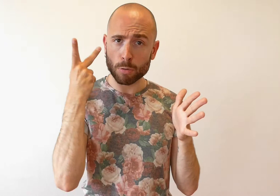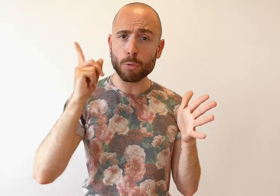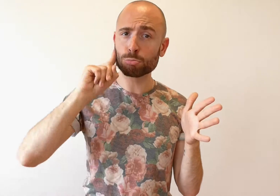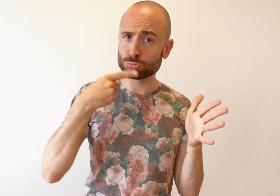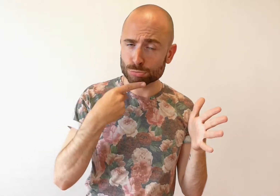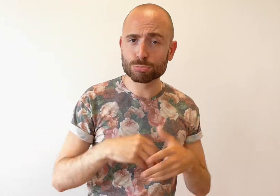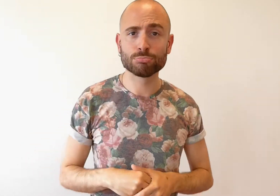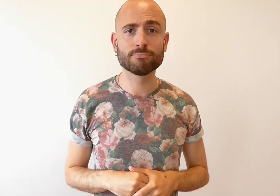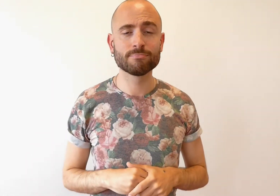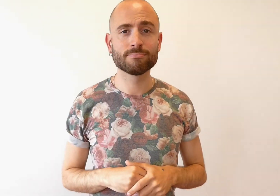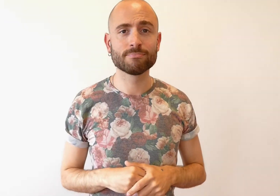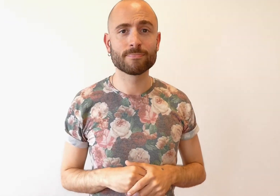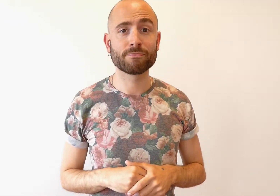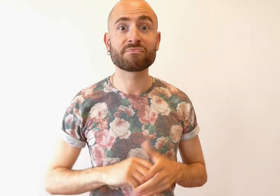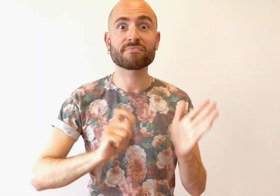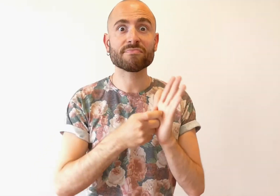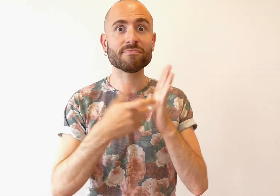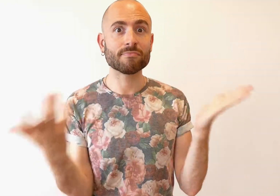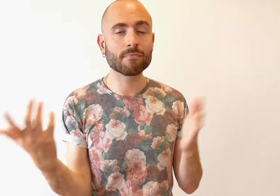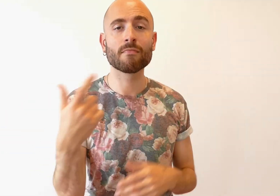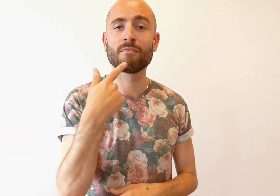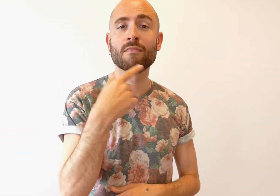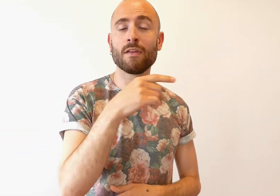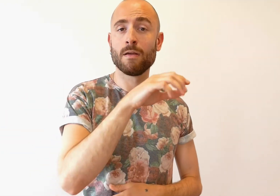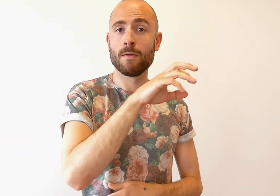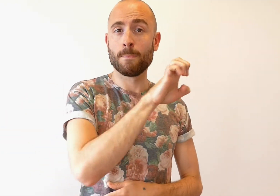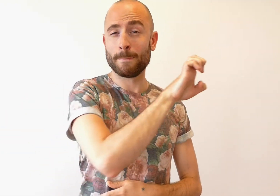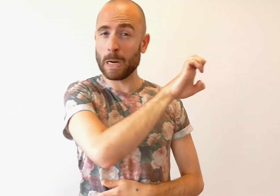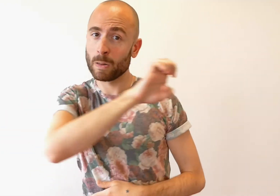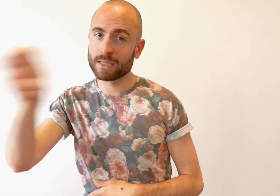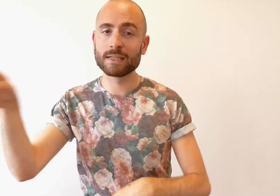L'équipe est constituée de Sourds et d'Entendants, qui pratiquent la LSF.